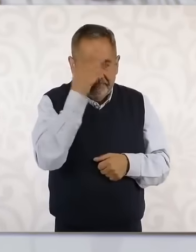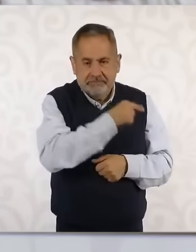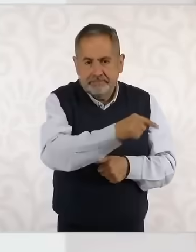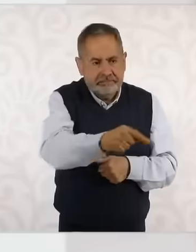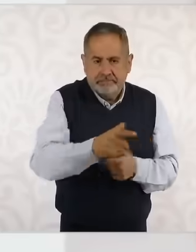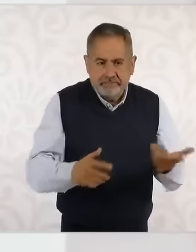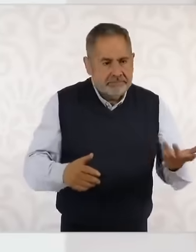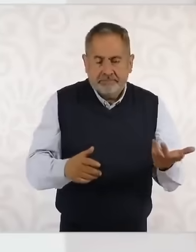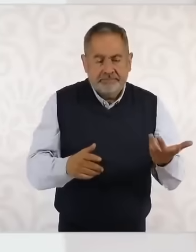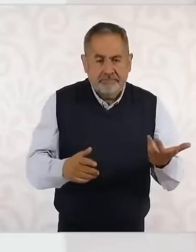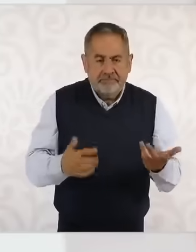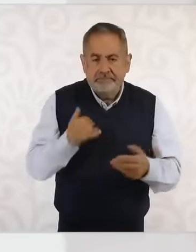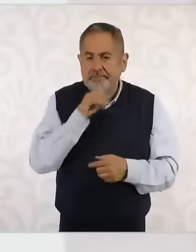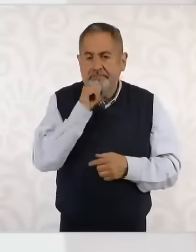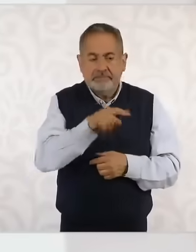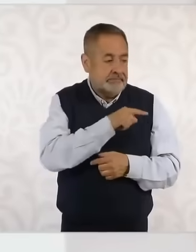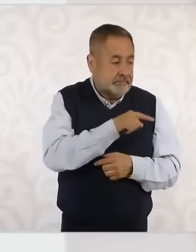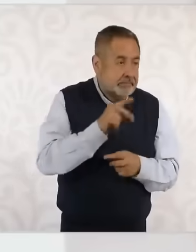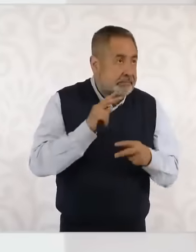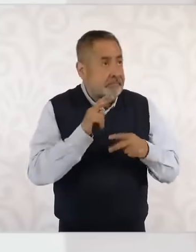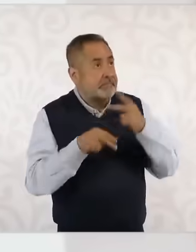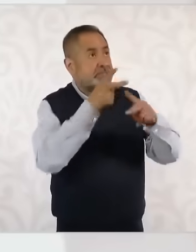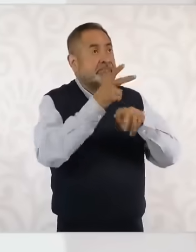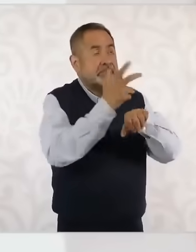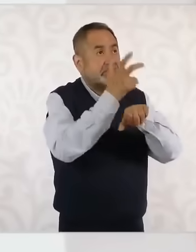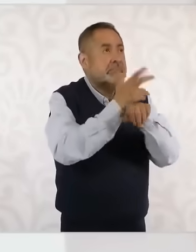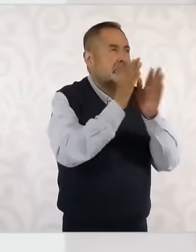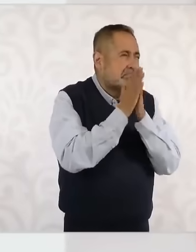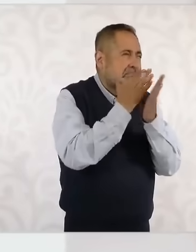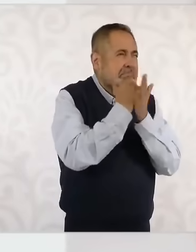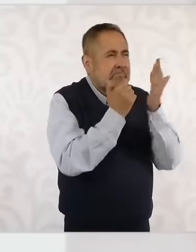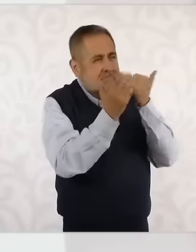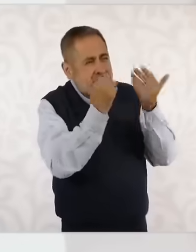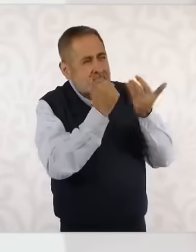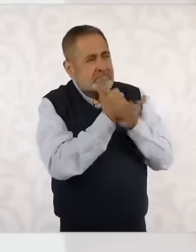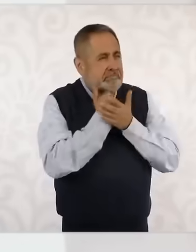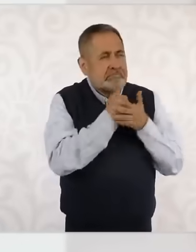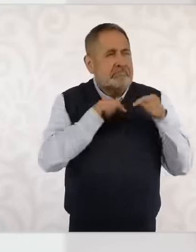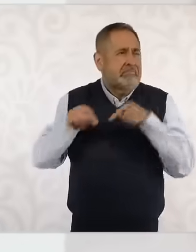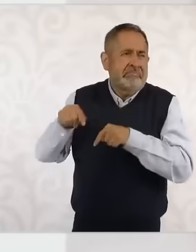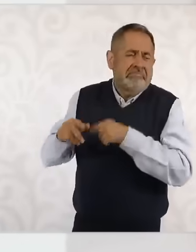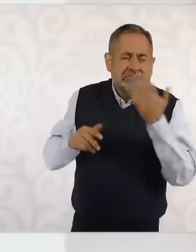y que además van a Estados Unidos a pedir intervención.